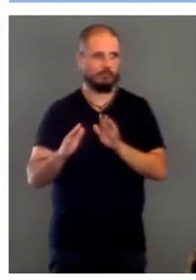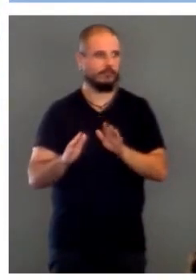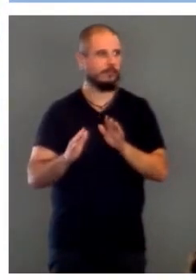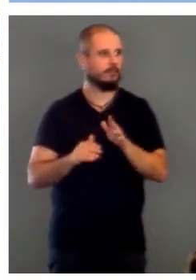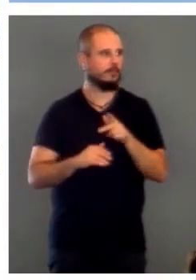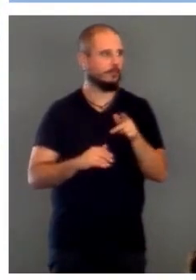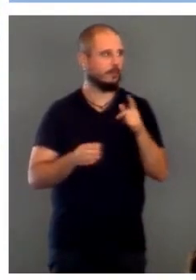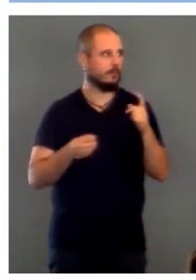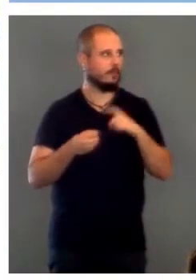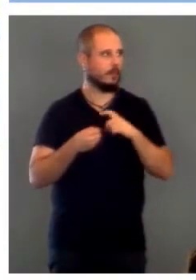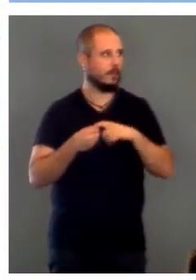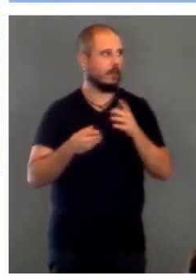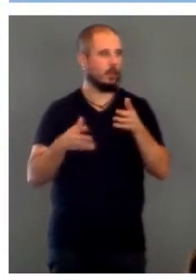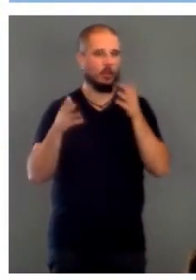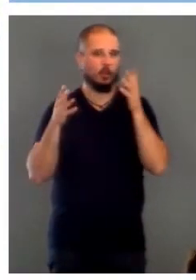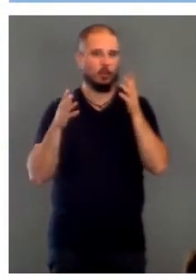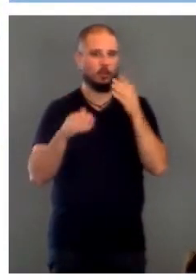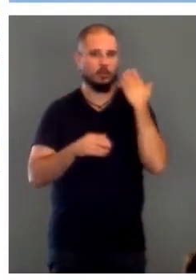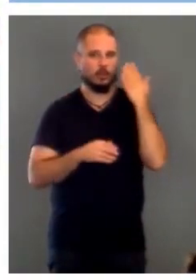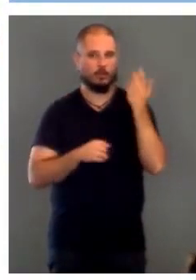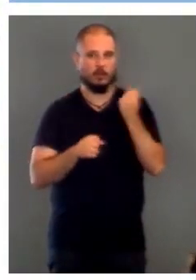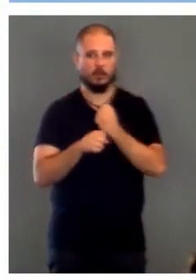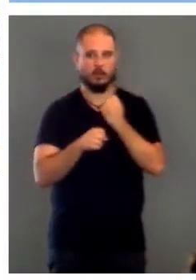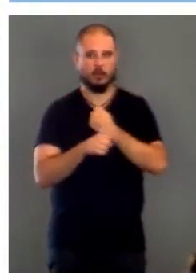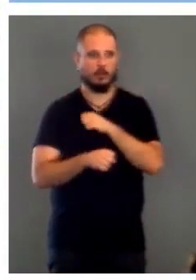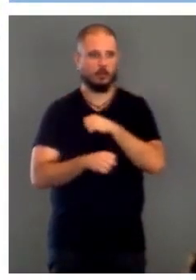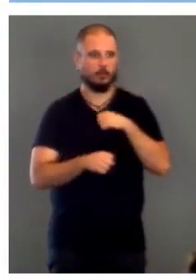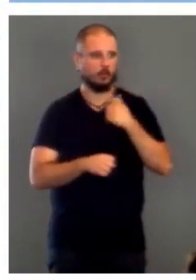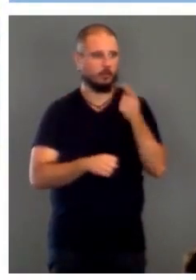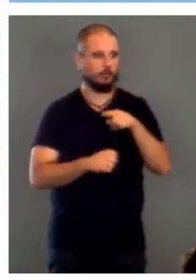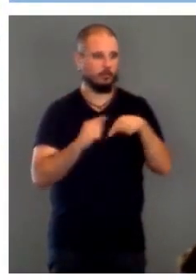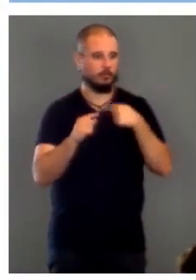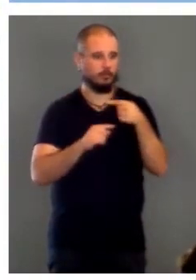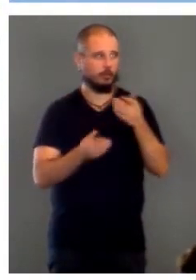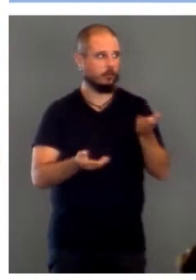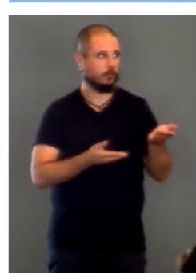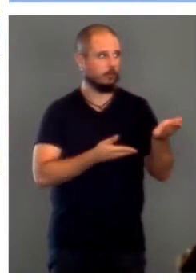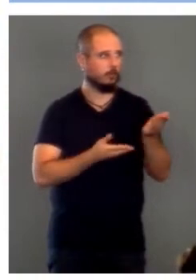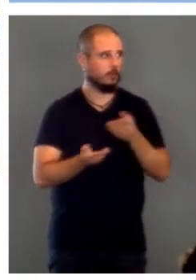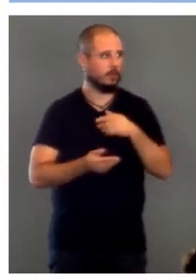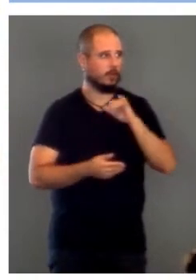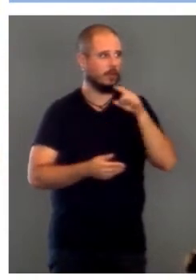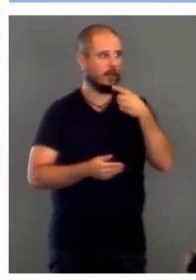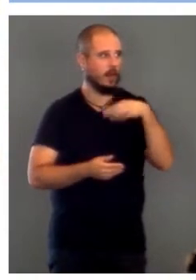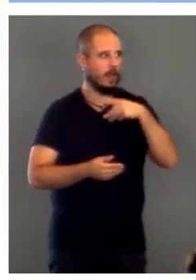Consejo Navarro de trabajo autónomo también lo es Nuestro siguiente invitado es Jesús Ignacio Sanz representante de la